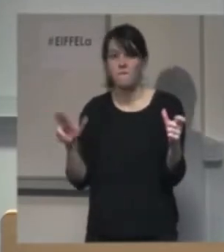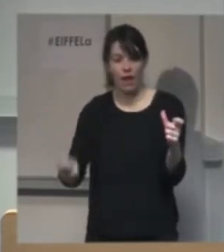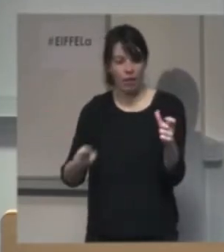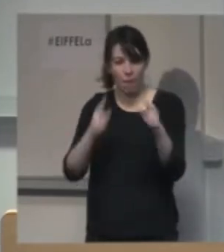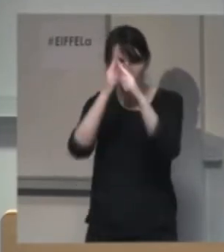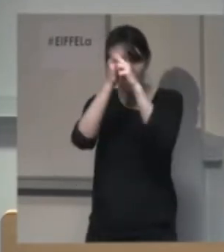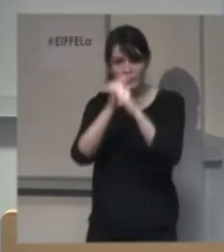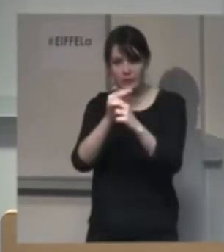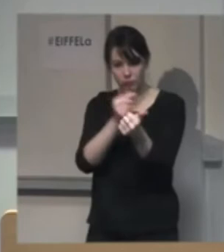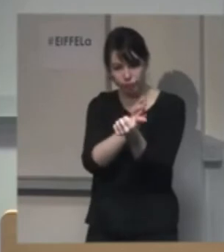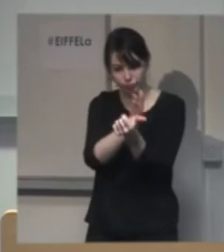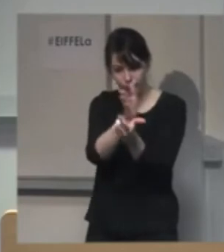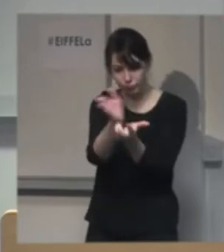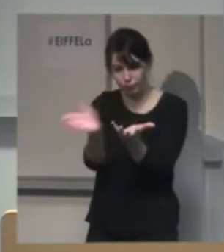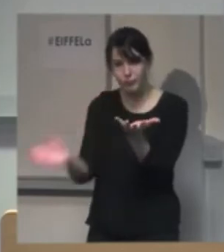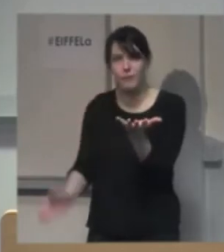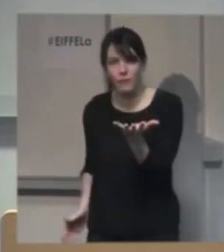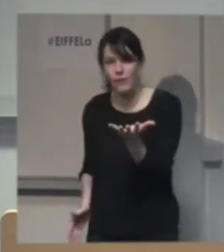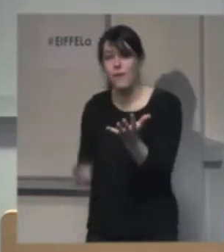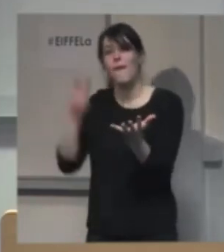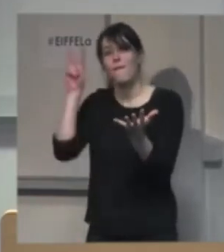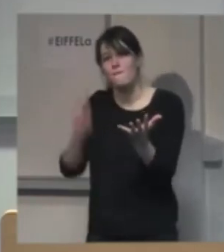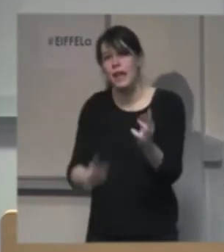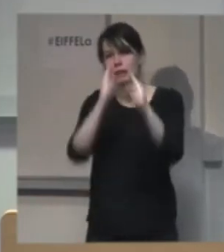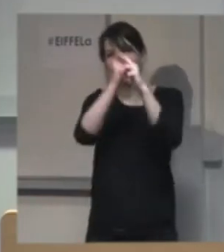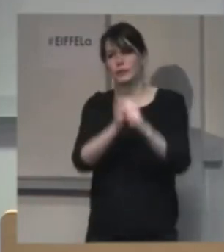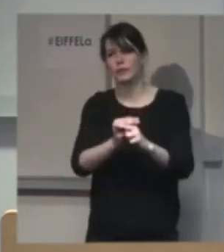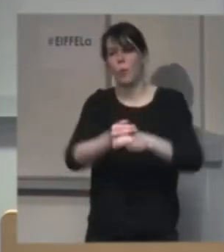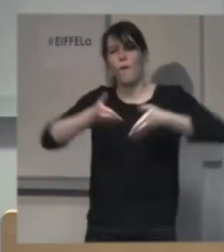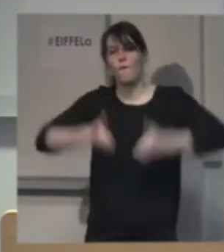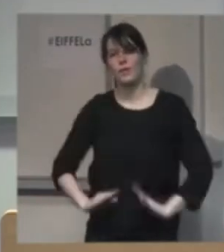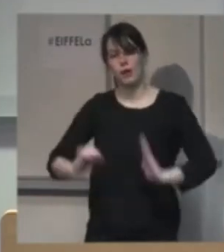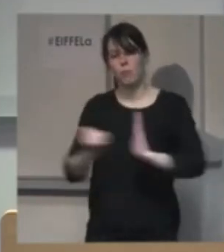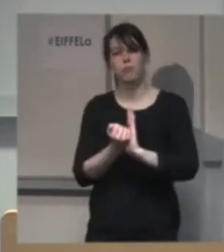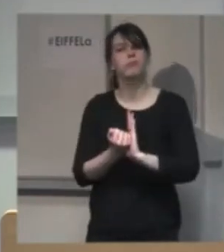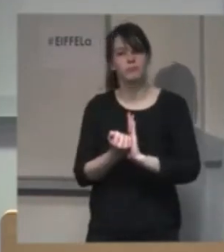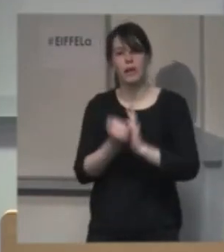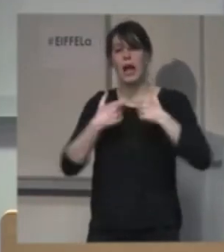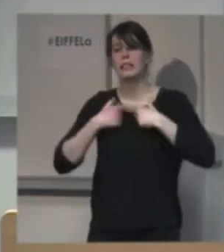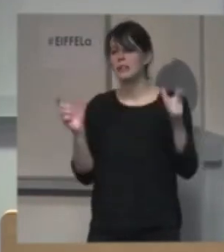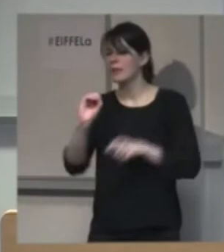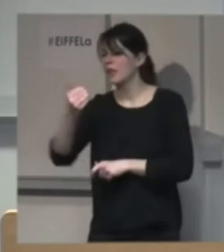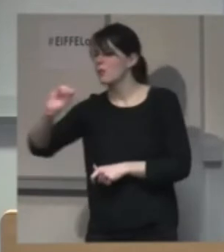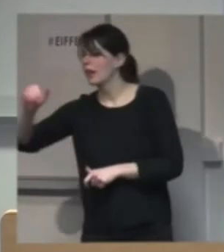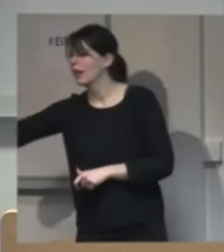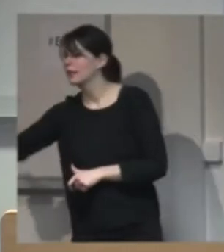Je vais vous donner la définition "officielle". Donc, l'accessibilité numérique signifie que les personnes handicapées